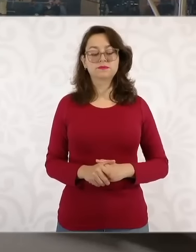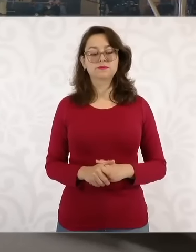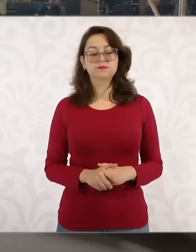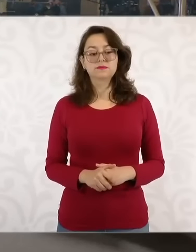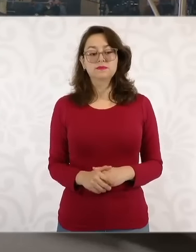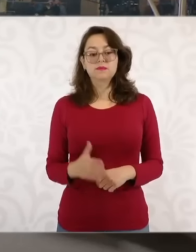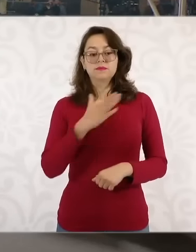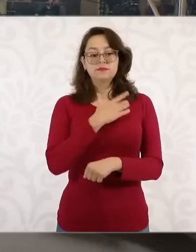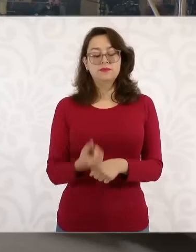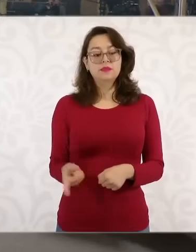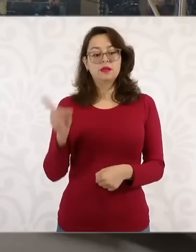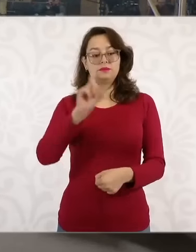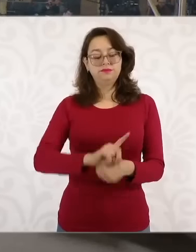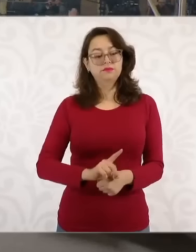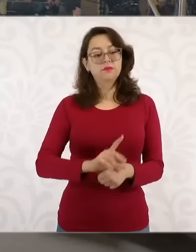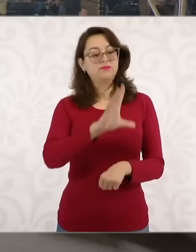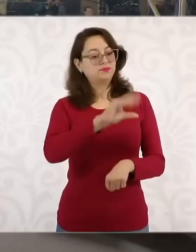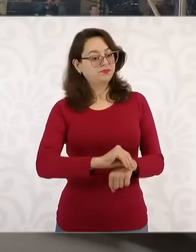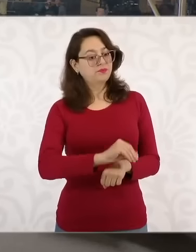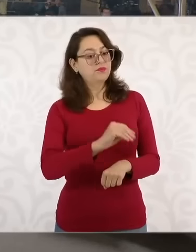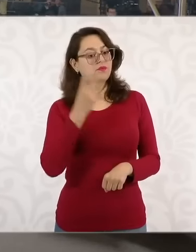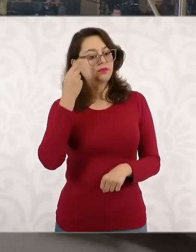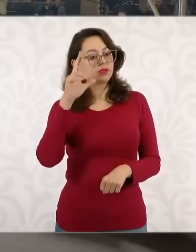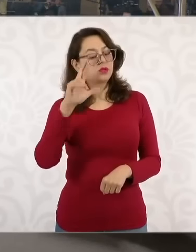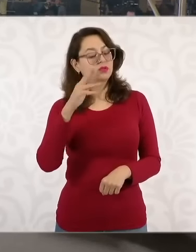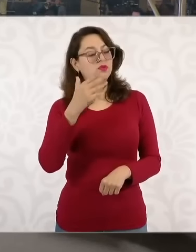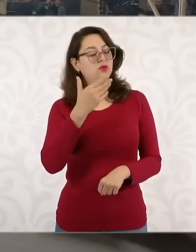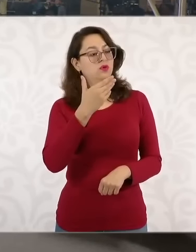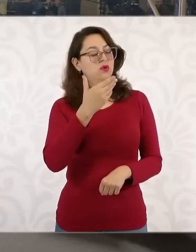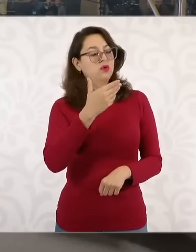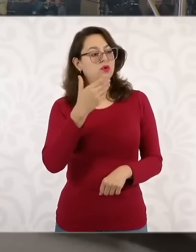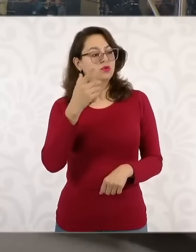Muy buenos días. Con su permiso, doctora Claudia Shin Bampardo, presidenta de México,